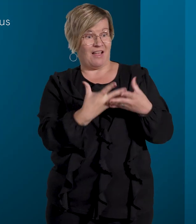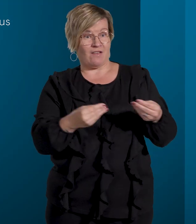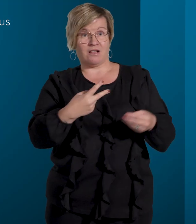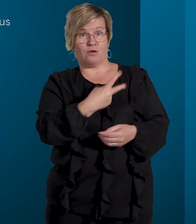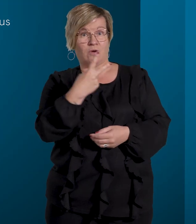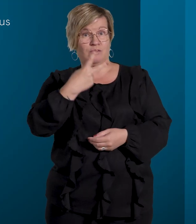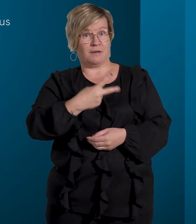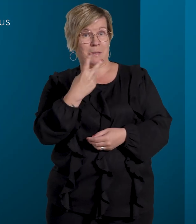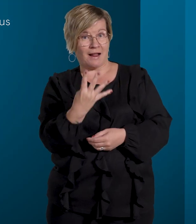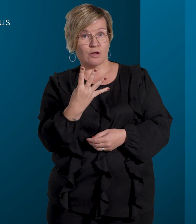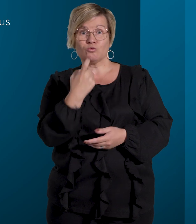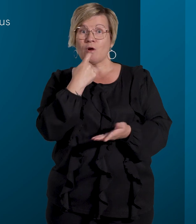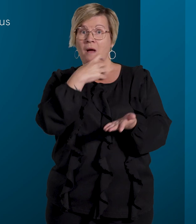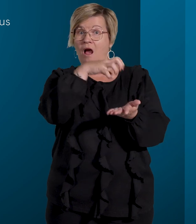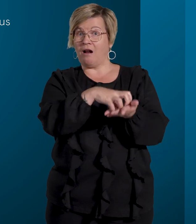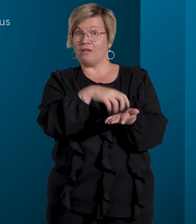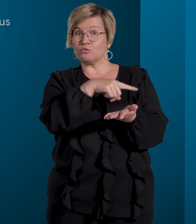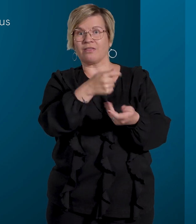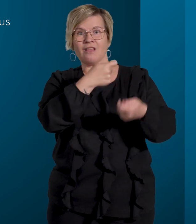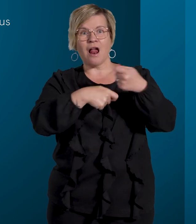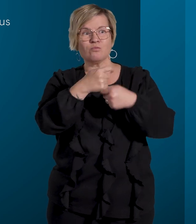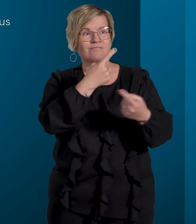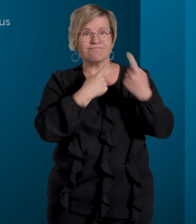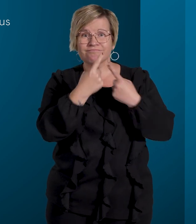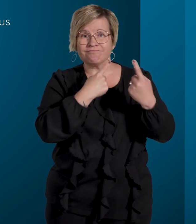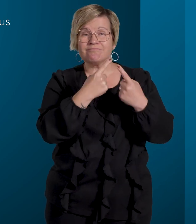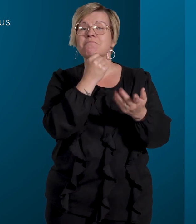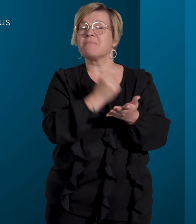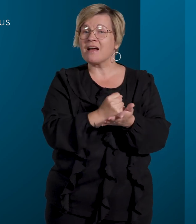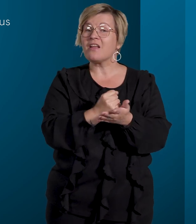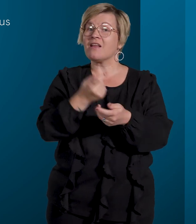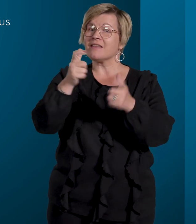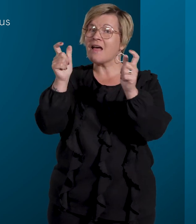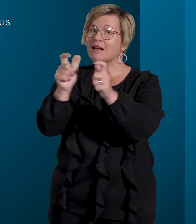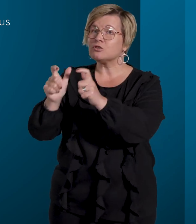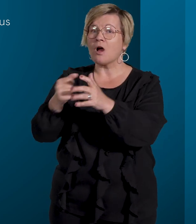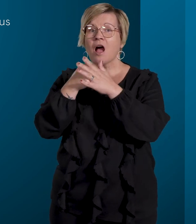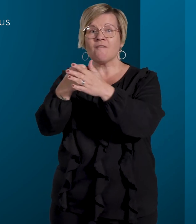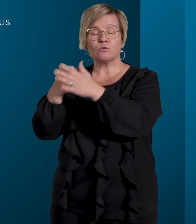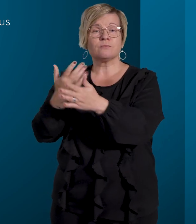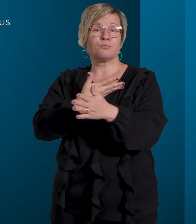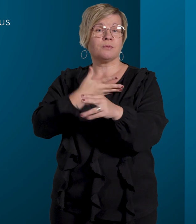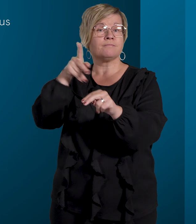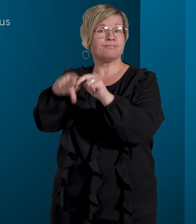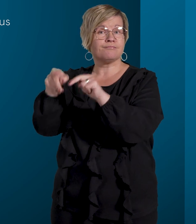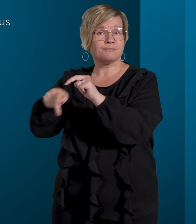Kevään 2024 kehysriihessä hallitus päätti - merkittävistä järjestöjen avustusleikkauksista, -